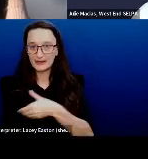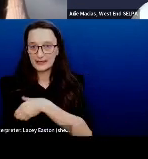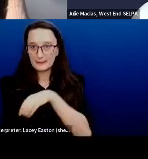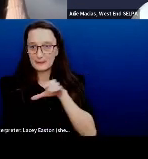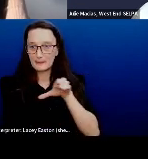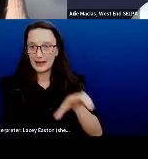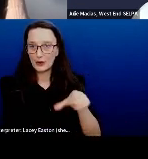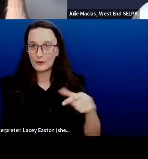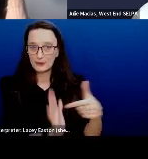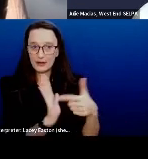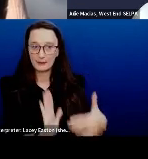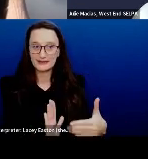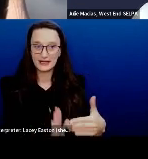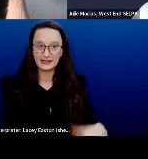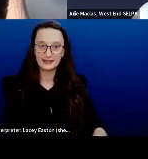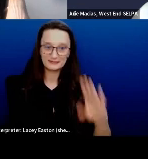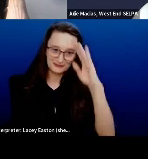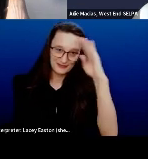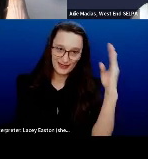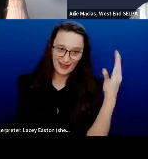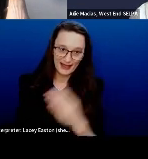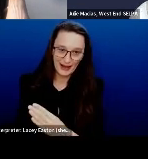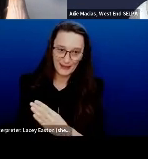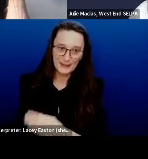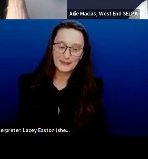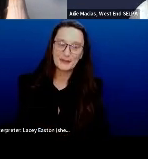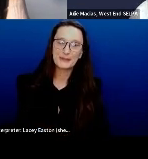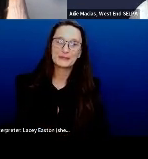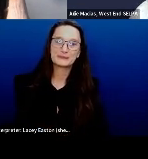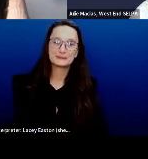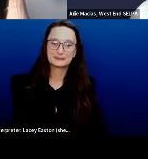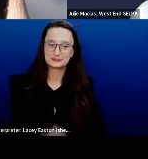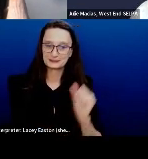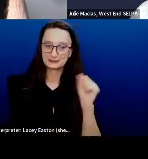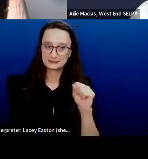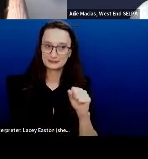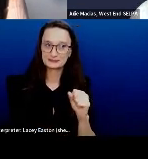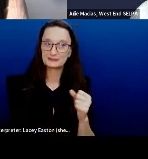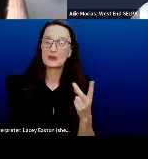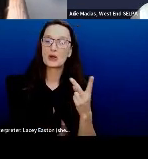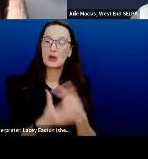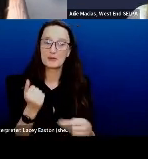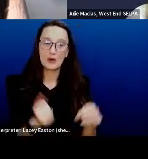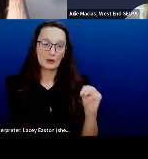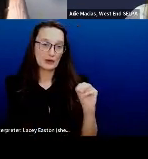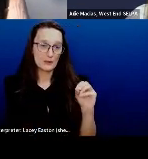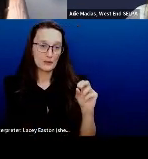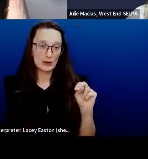Hola, sí, tanto Mónica como yo vamos a repasar estas diapositivas y solo vamos a